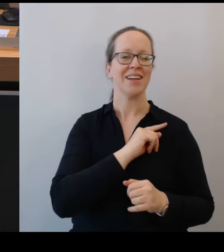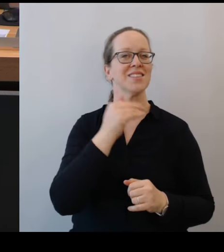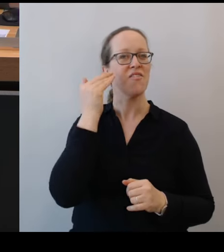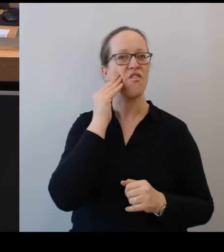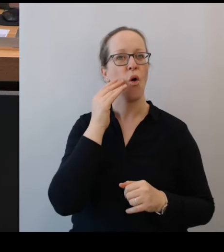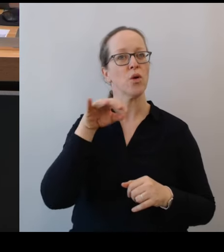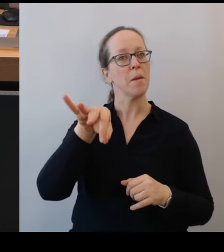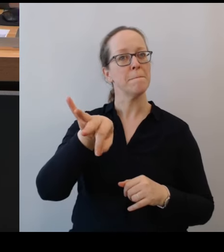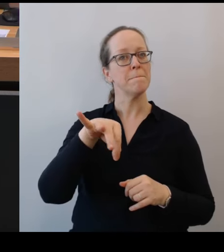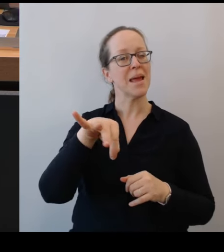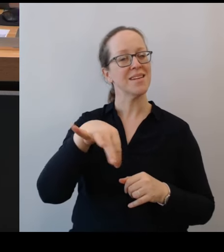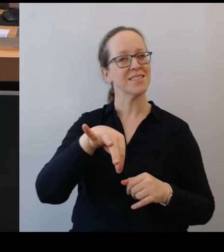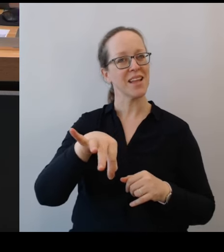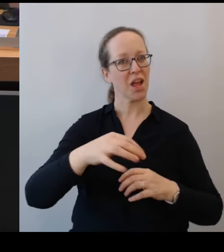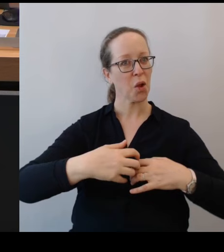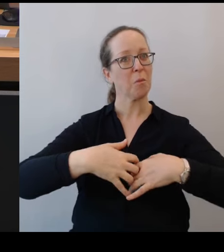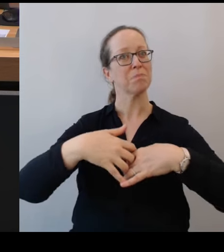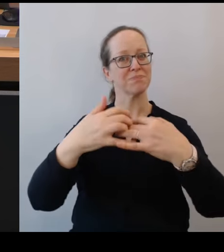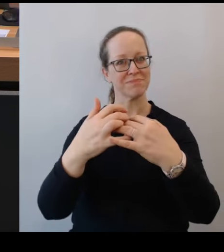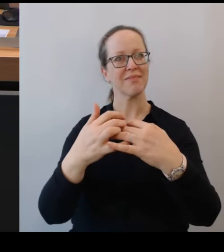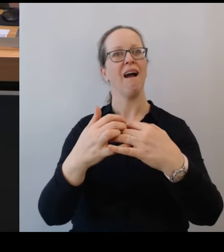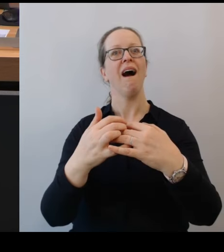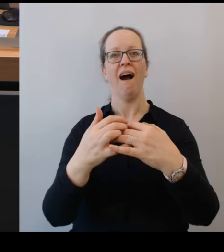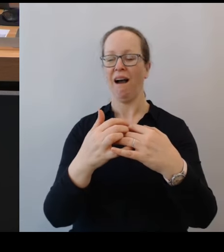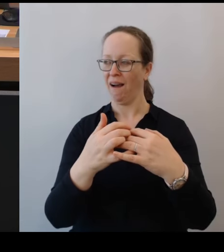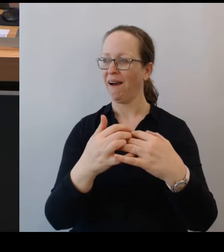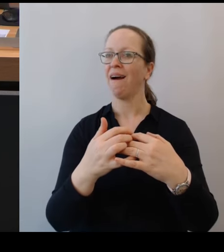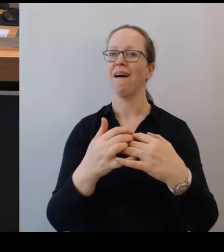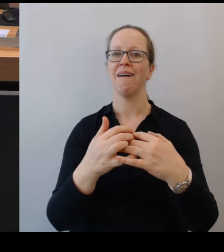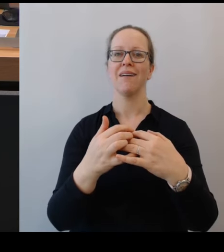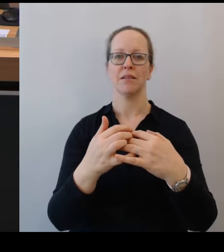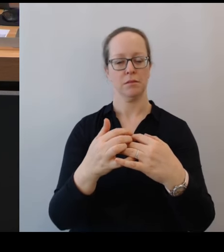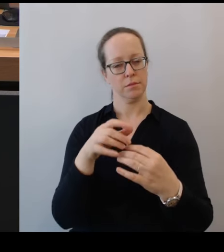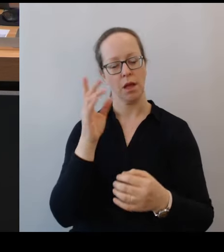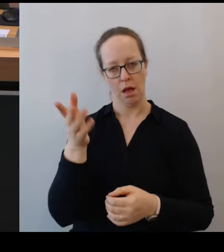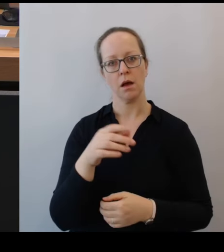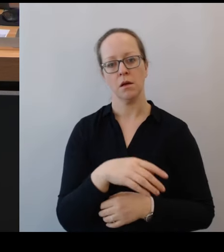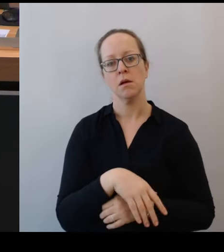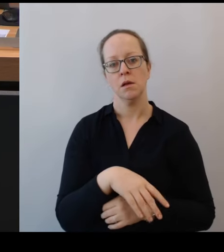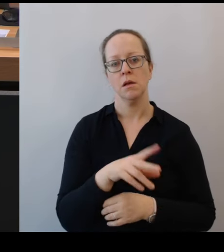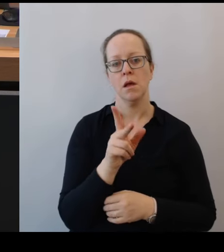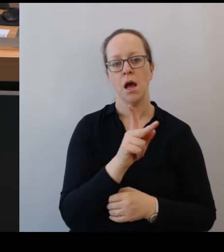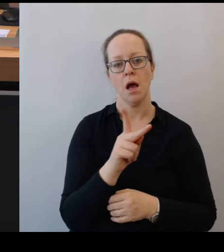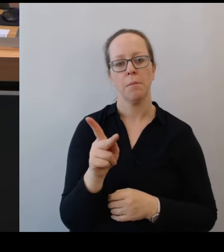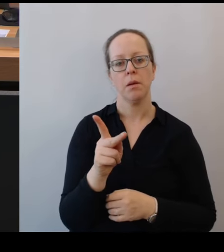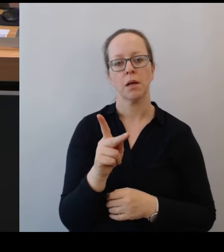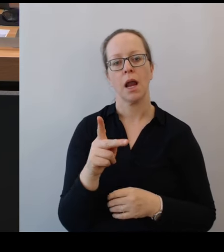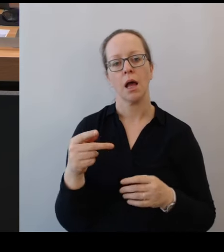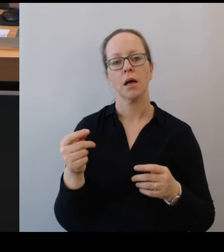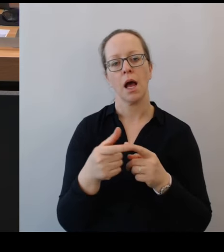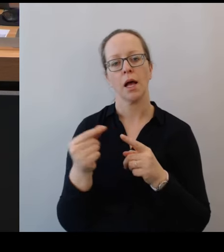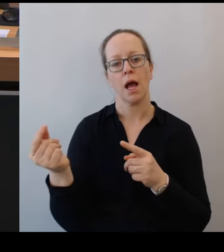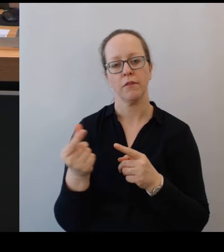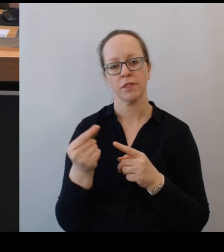Ja, aber ich will auch sagen, Clara Geiwitz ist auch die schlechteste für das Wohnen zuständige Ministerin seit mindestens 20 Jahren. Clara Geiwitz hat es tatsächlich geschafft,